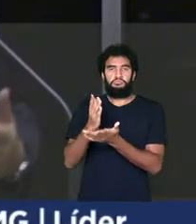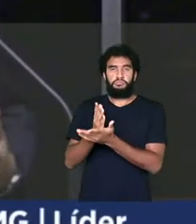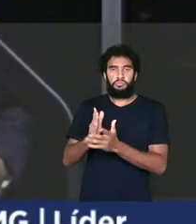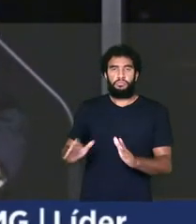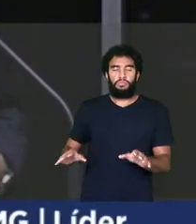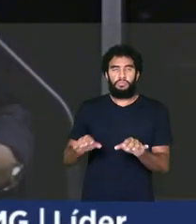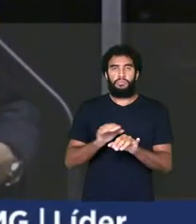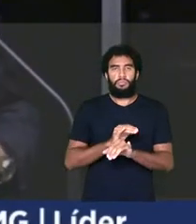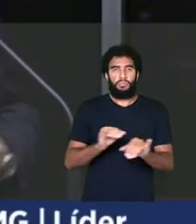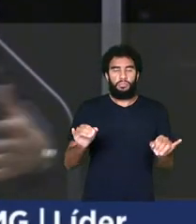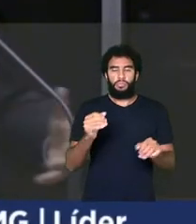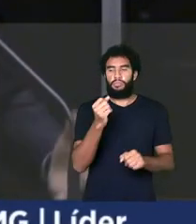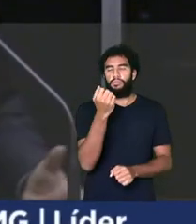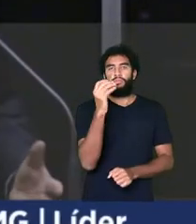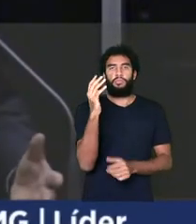INVESTIMENTOS NO SENTIDO DA DIVULGAÇÃO DAS NOSSAS